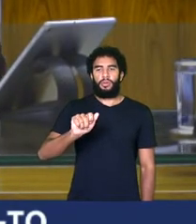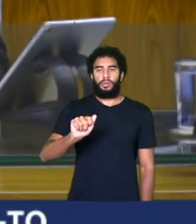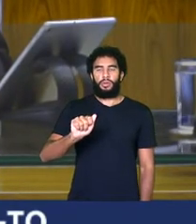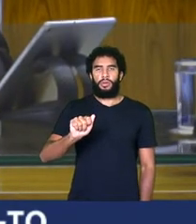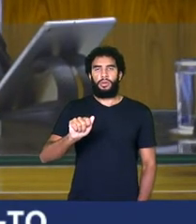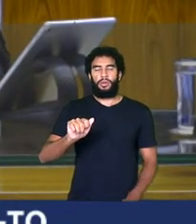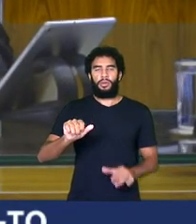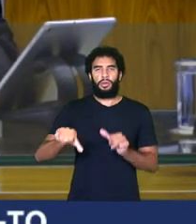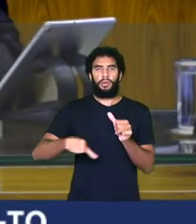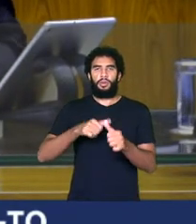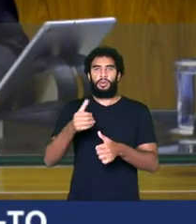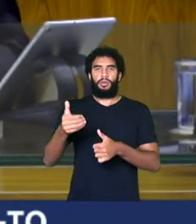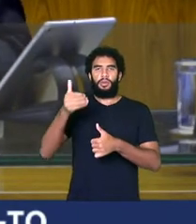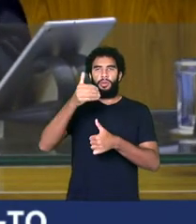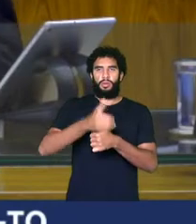GIGA QUE FIQUE NO MEU LUGAR